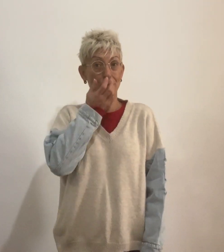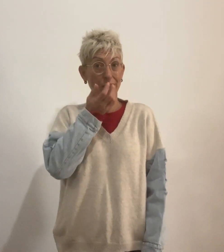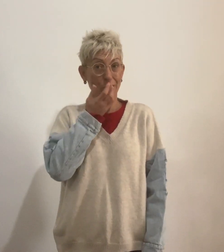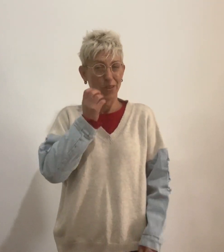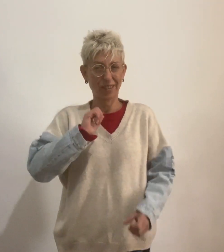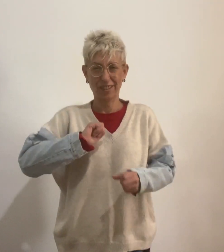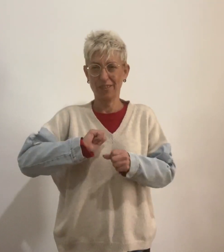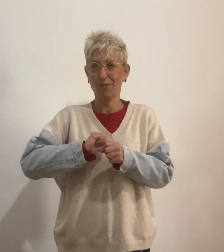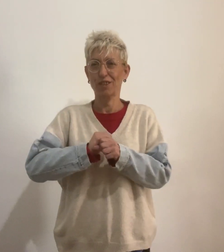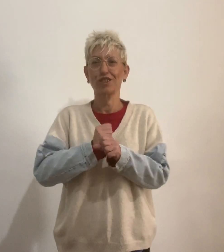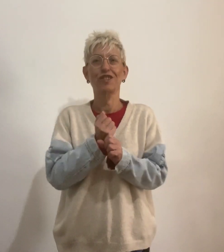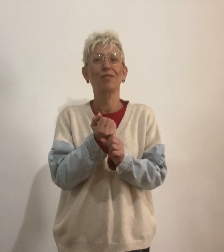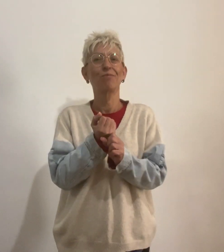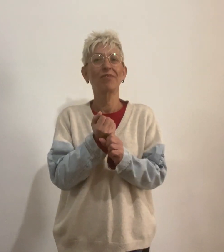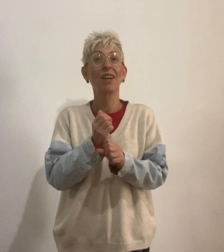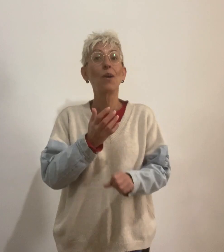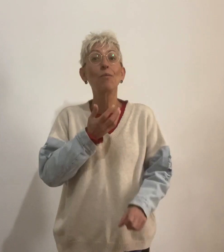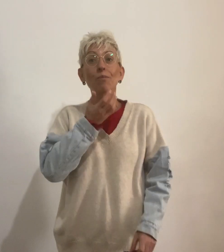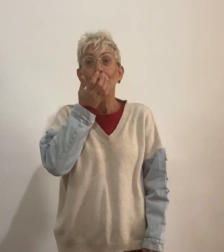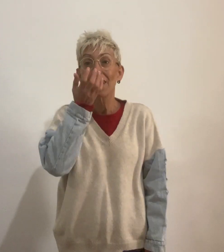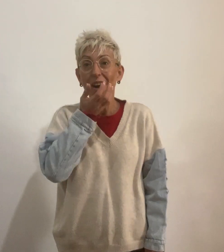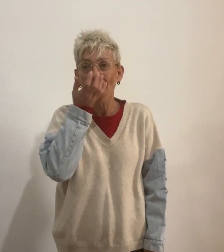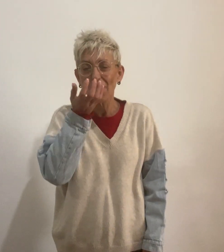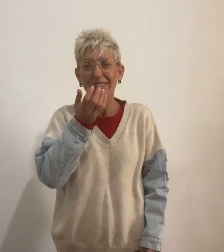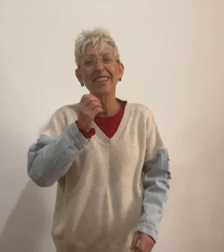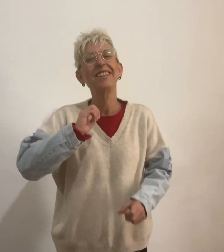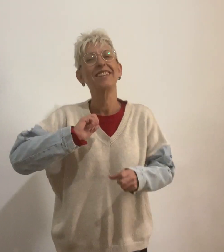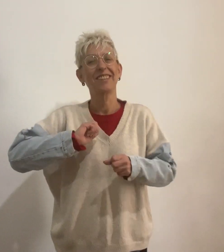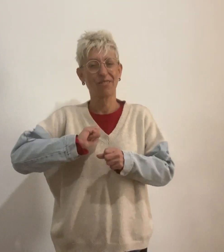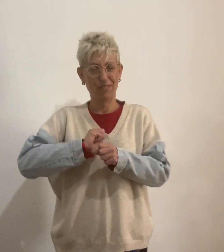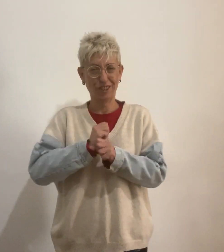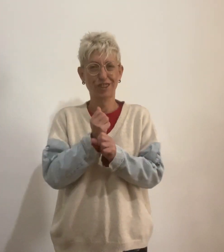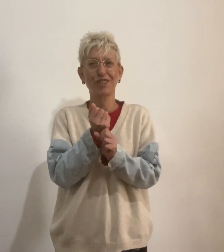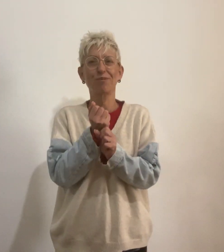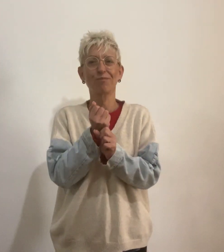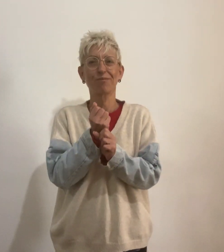פרות יבשים